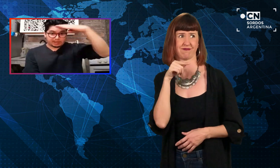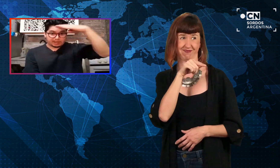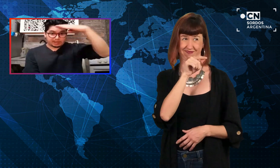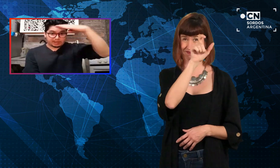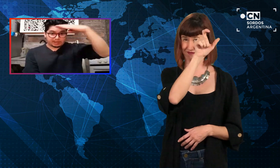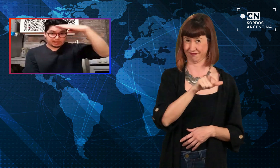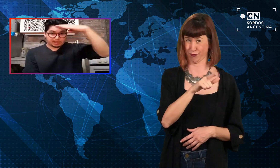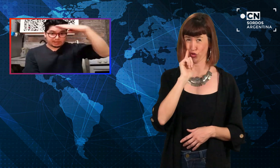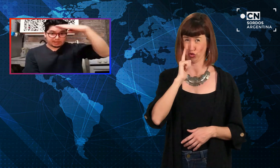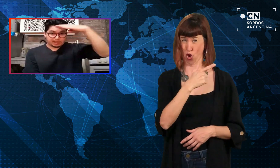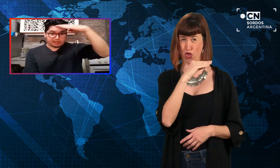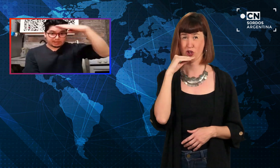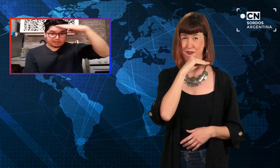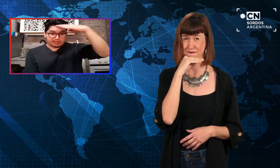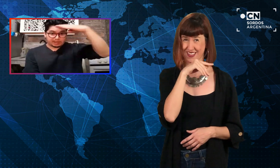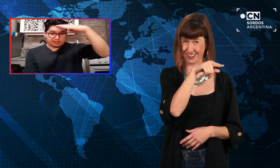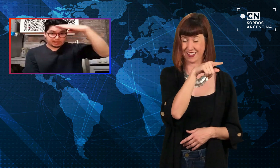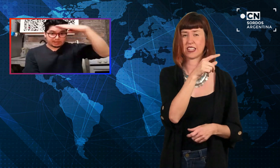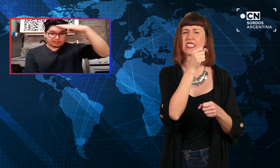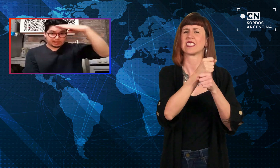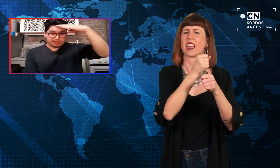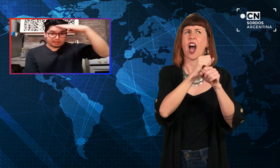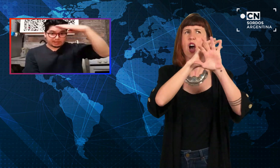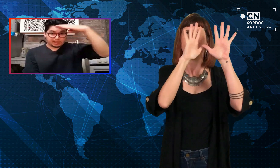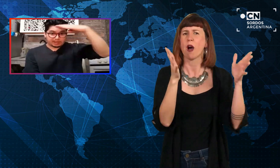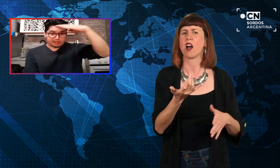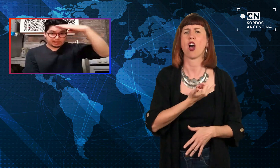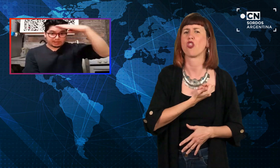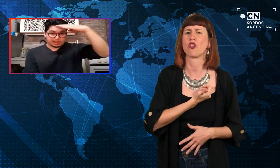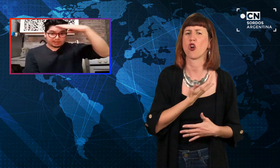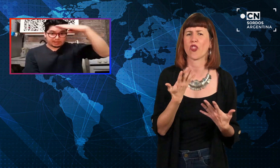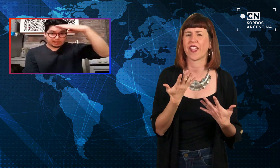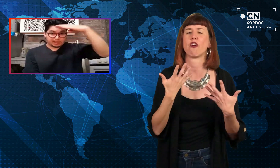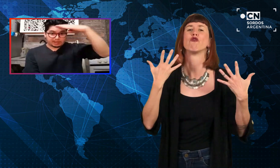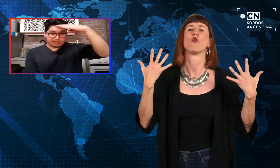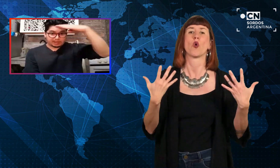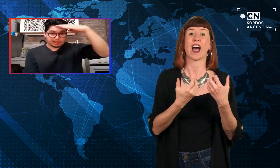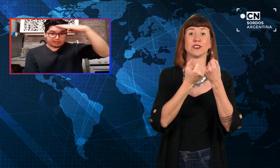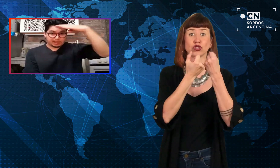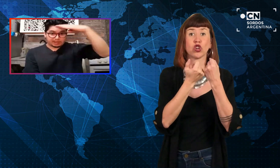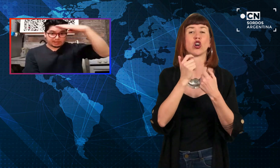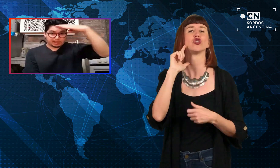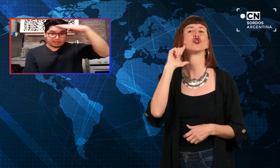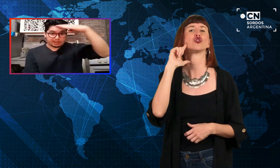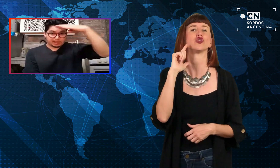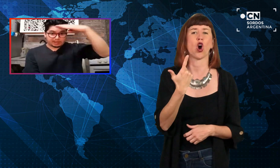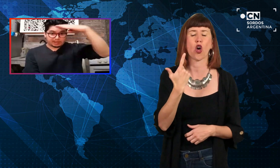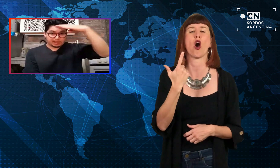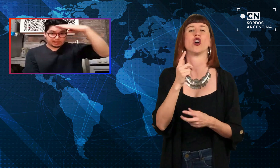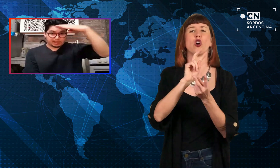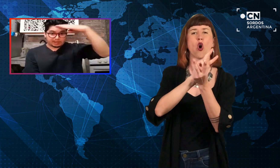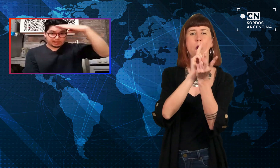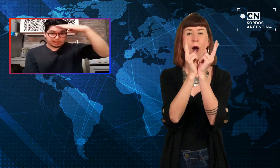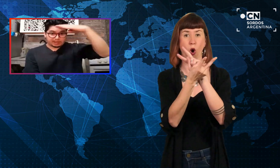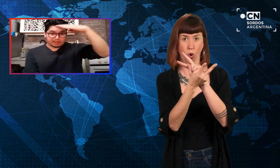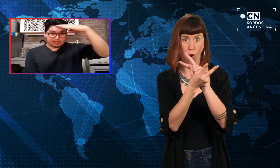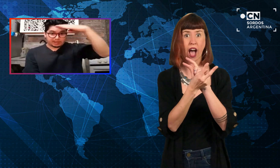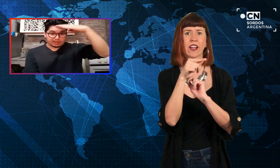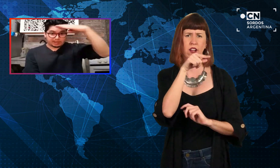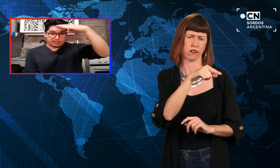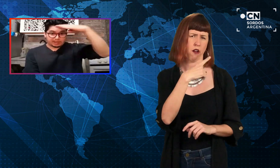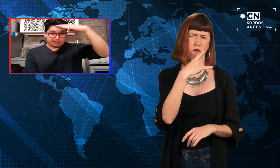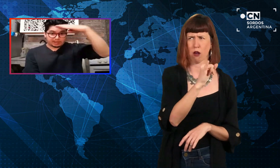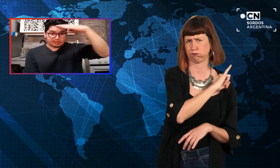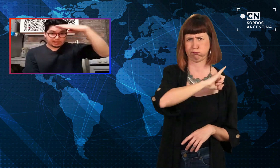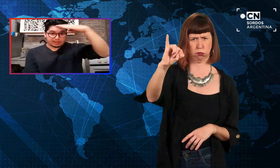El insulto al docente fue denunciado por la Fundación Sordos del Comahue,